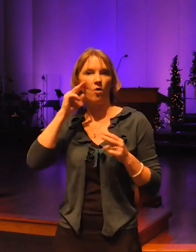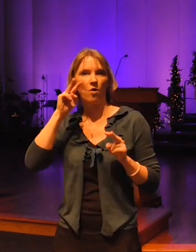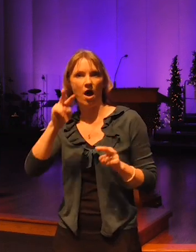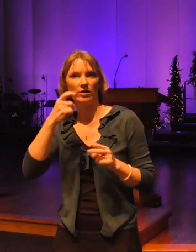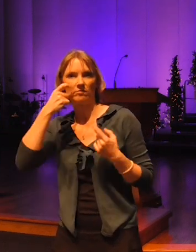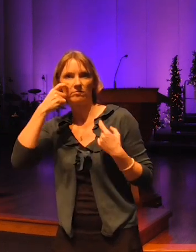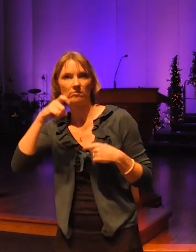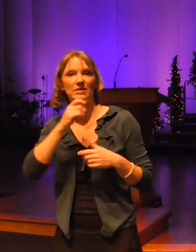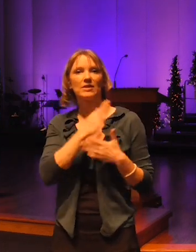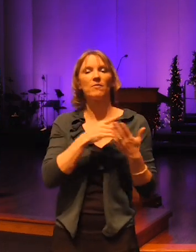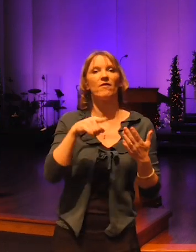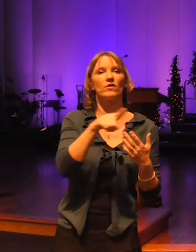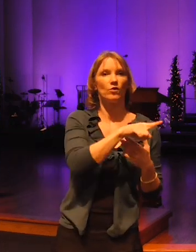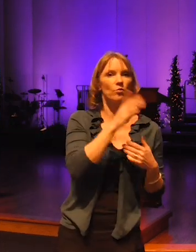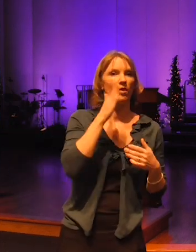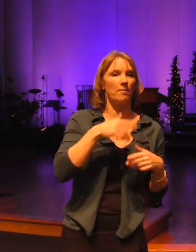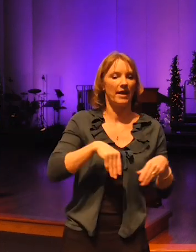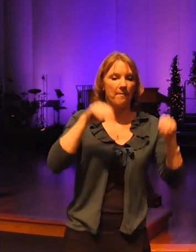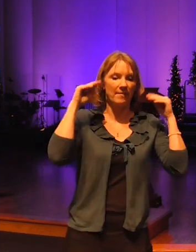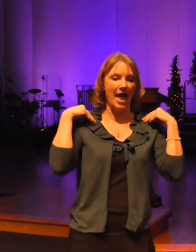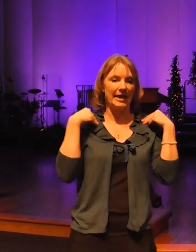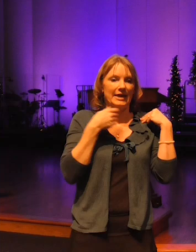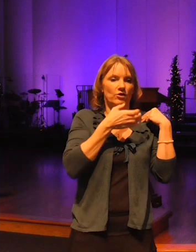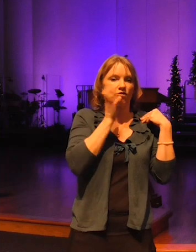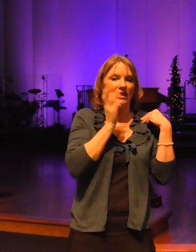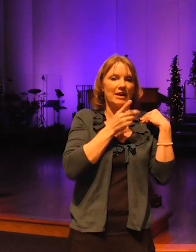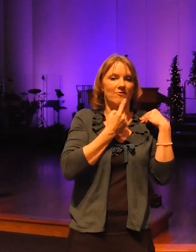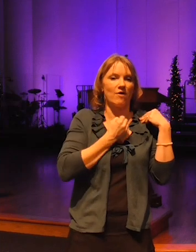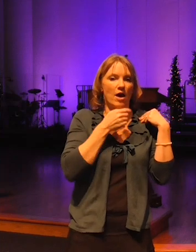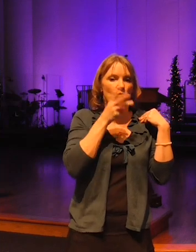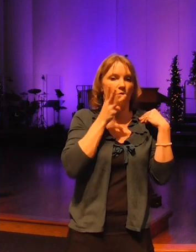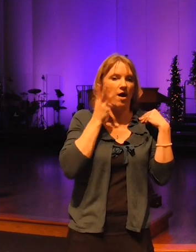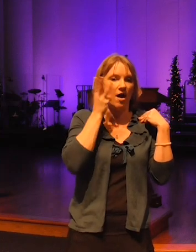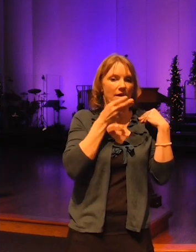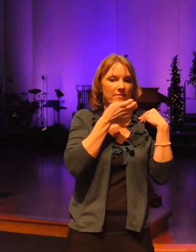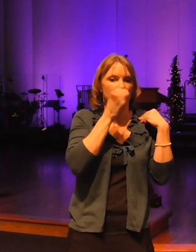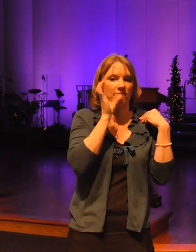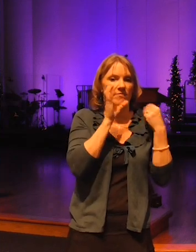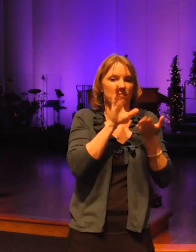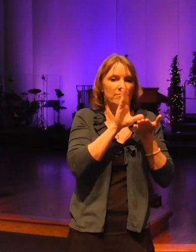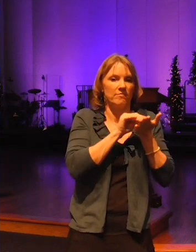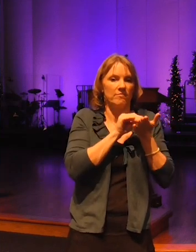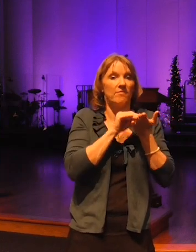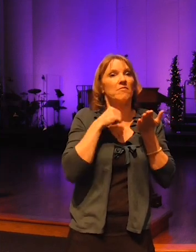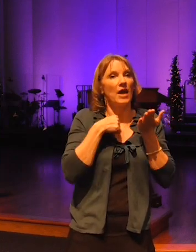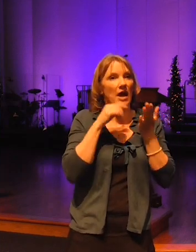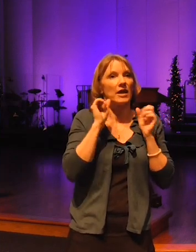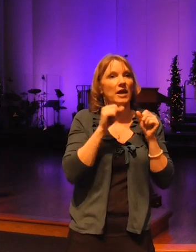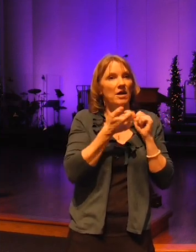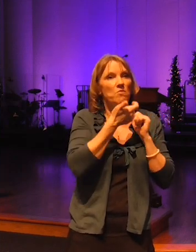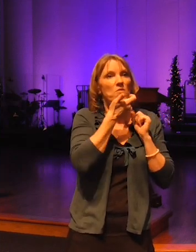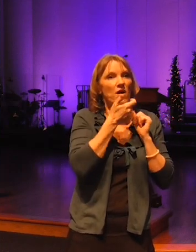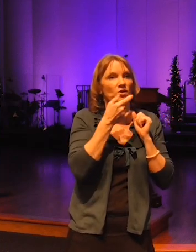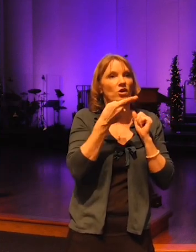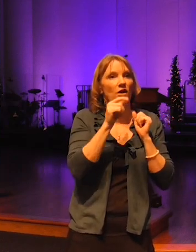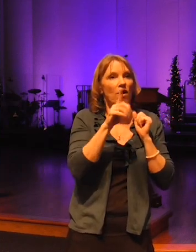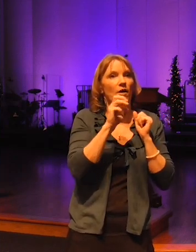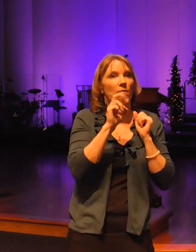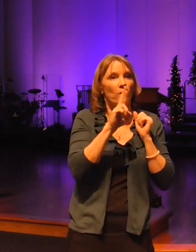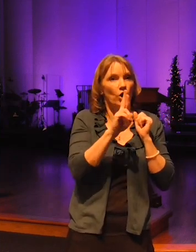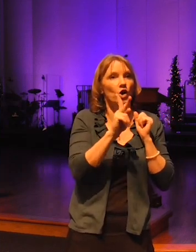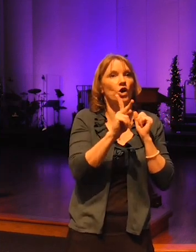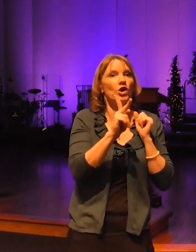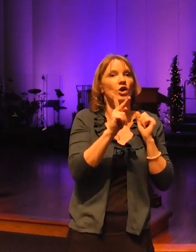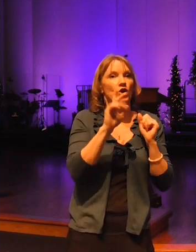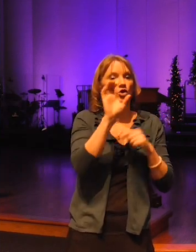vino tinto y teniendo esa gran epifanía. ¿Sabes lo que yo? Puedo ver películas navideñas de Hallmark durante todo el año